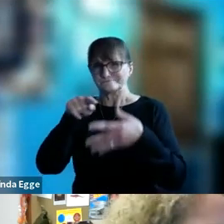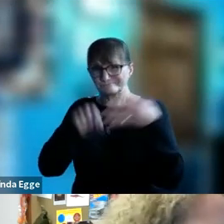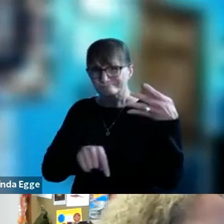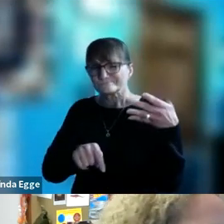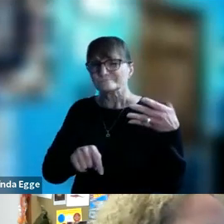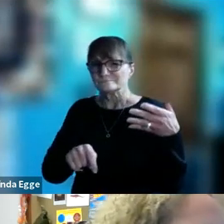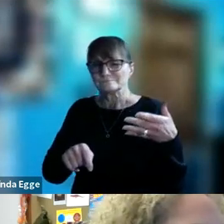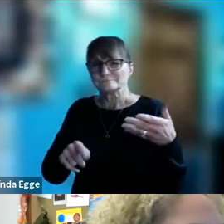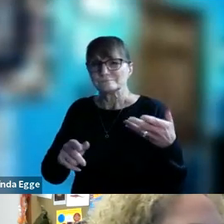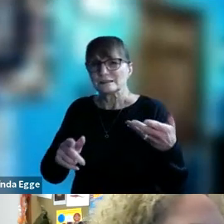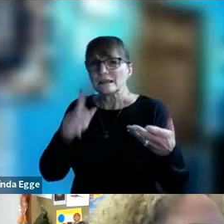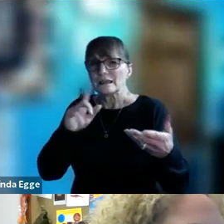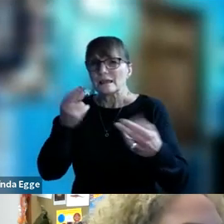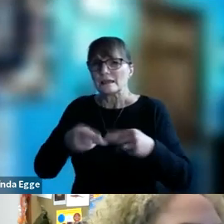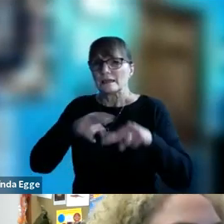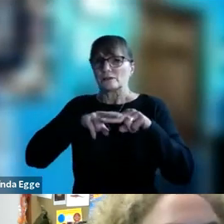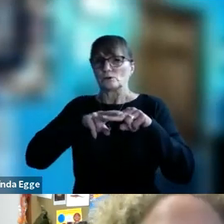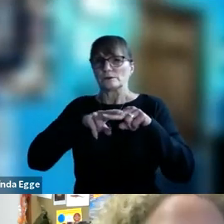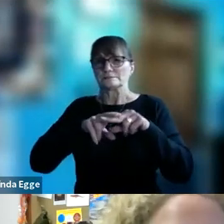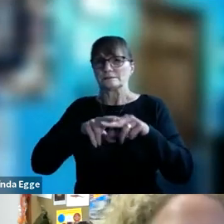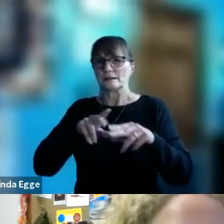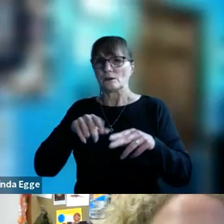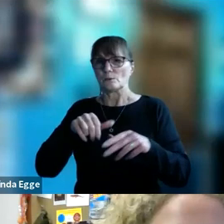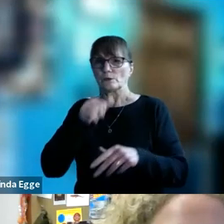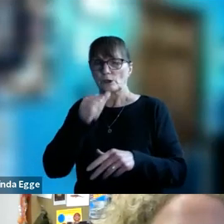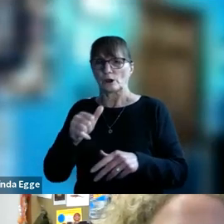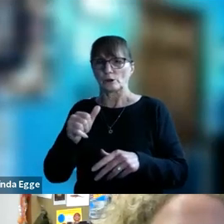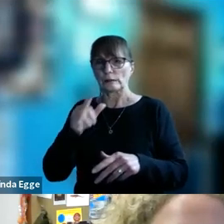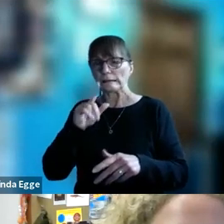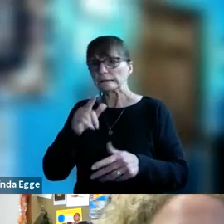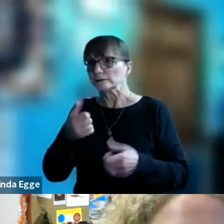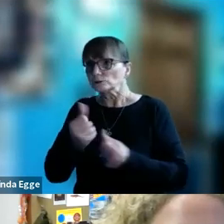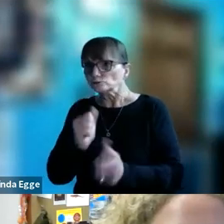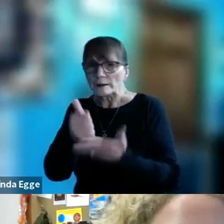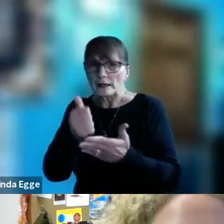Esto aumenta cuando se descompensan y cuando hay cualquier tipo de estrés,